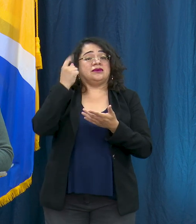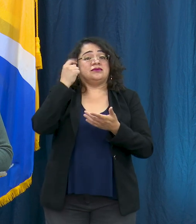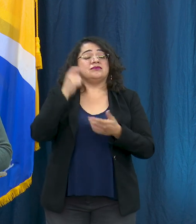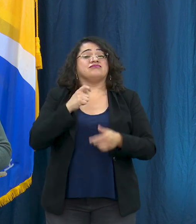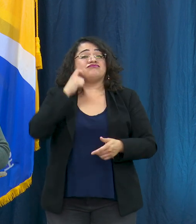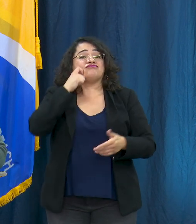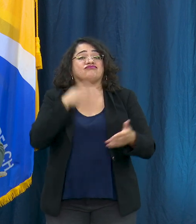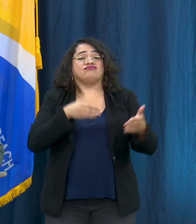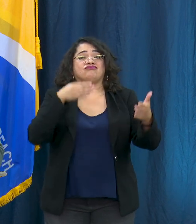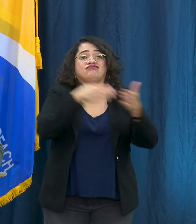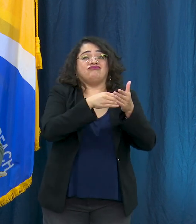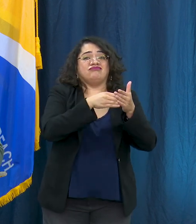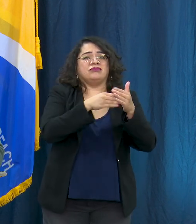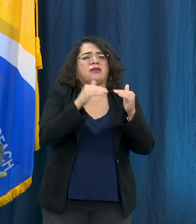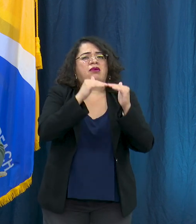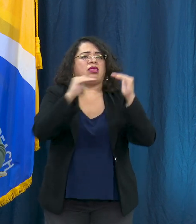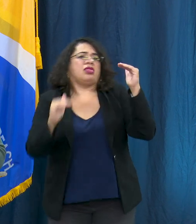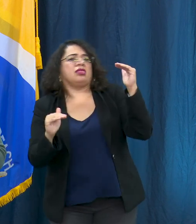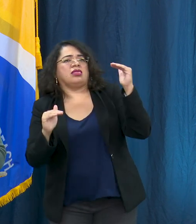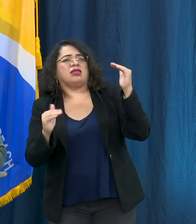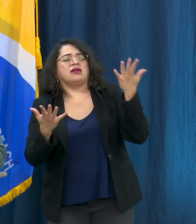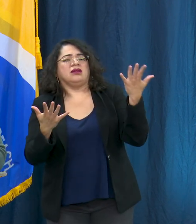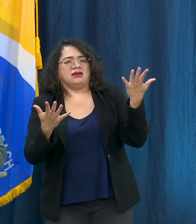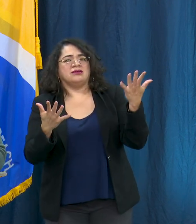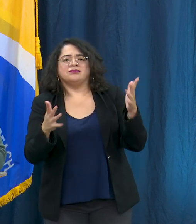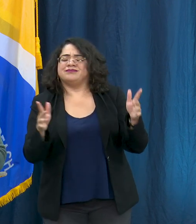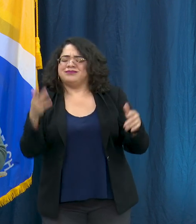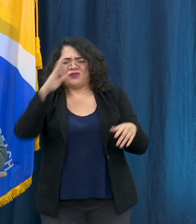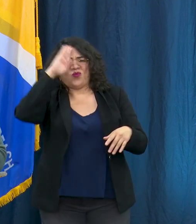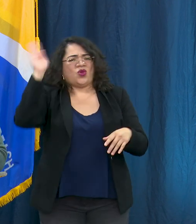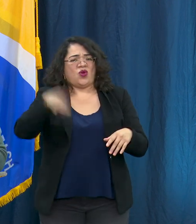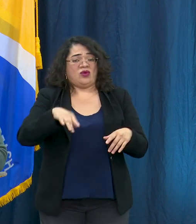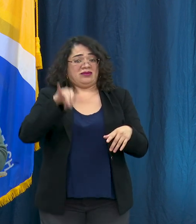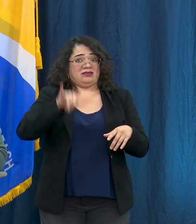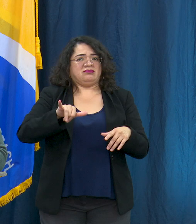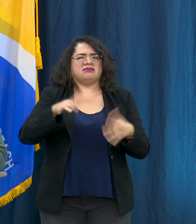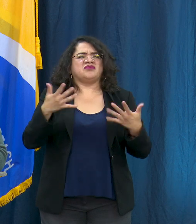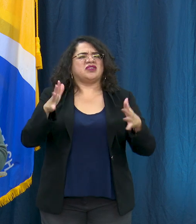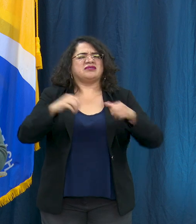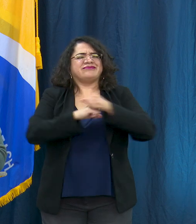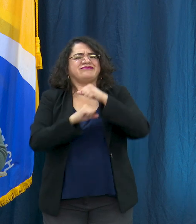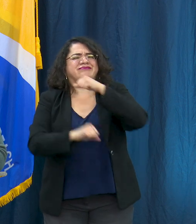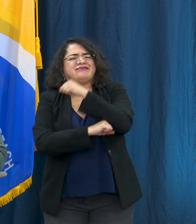KOMO siendo Punta Cana como una crisis de salud pública hemos estado